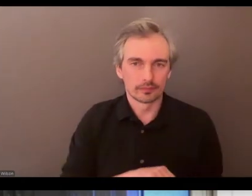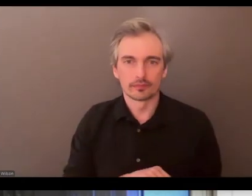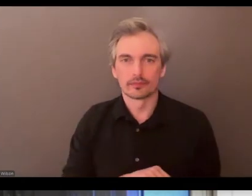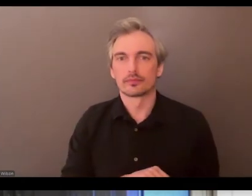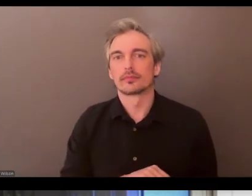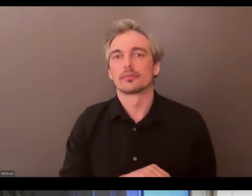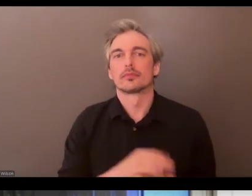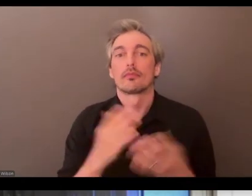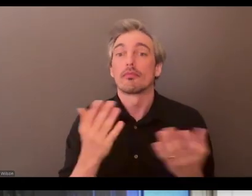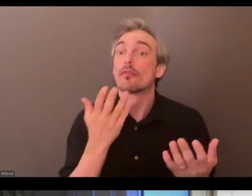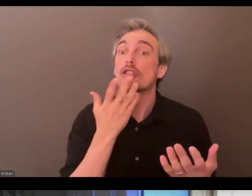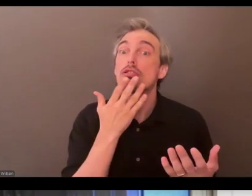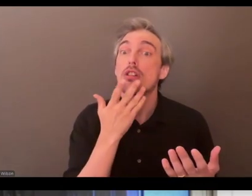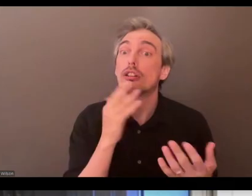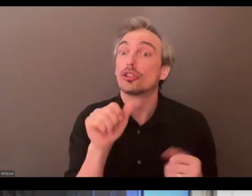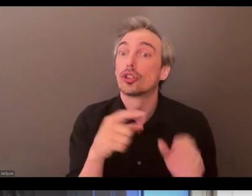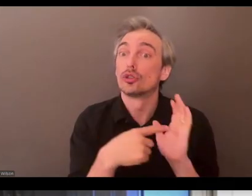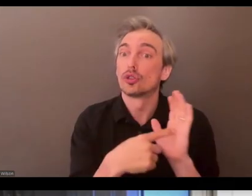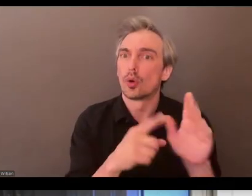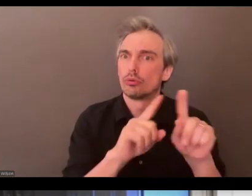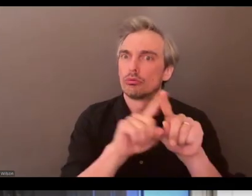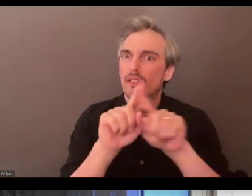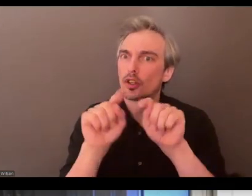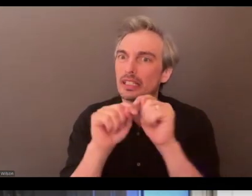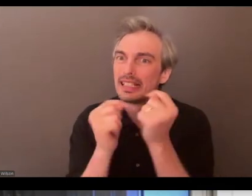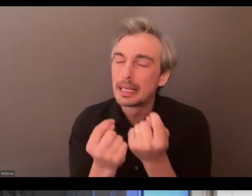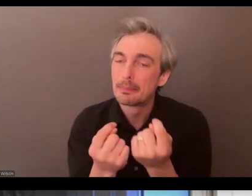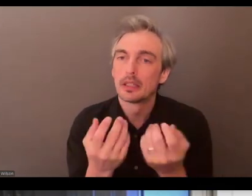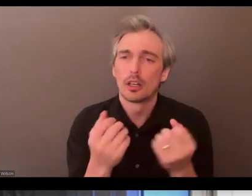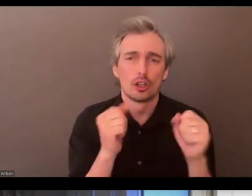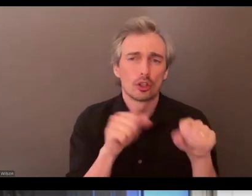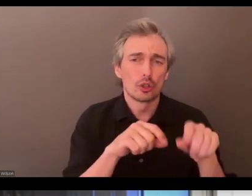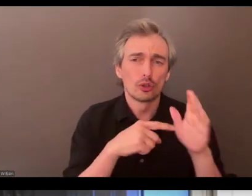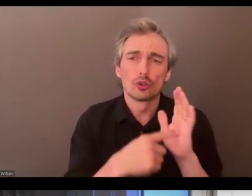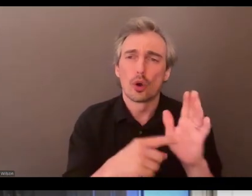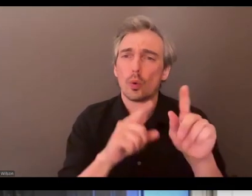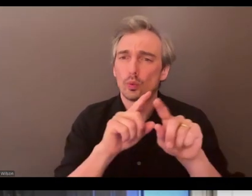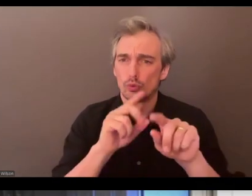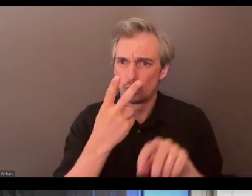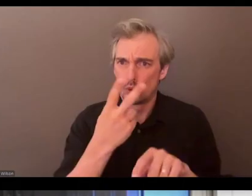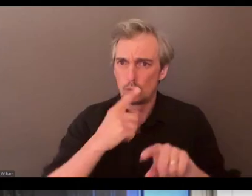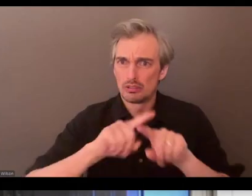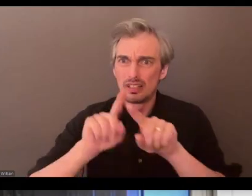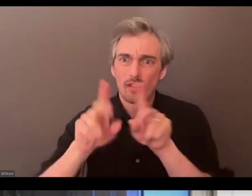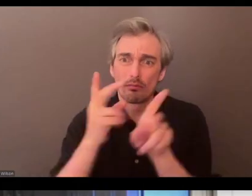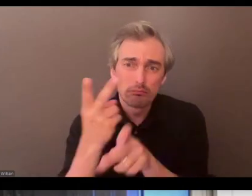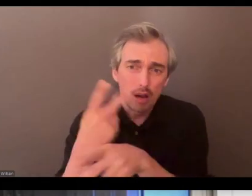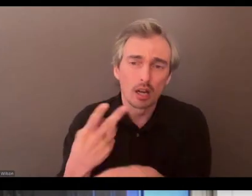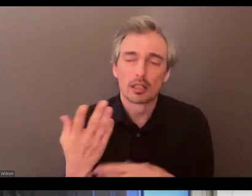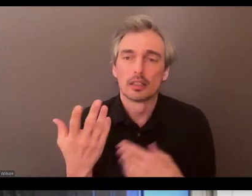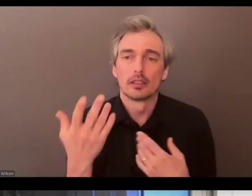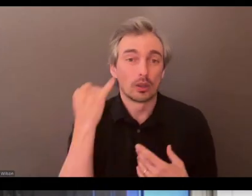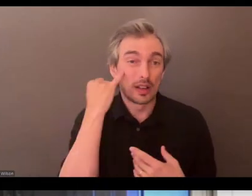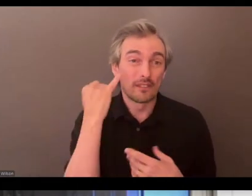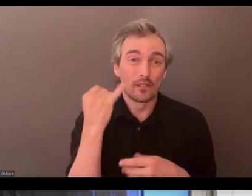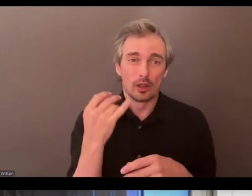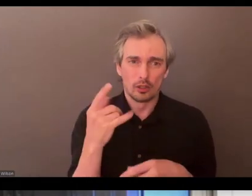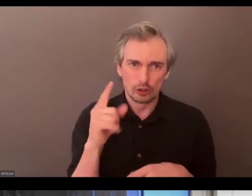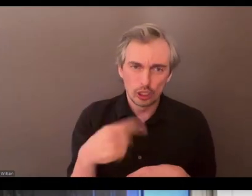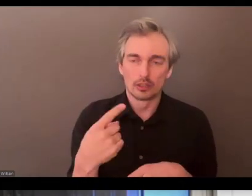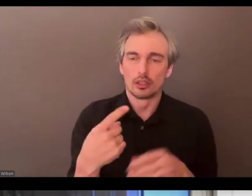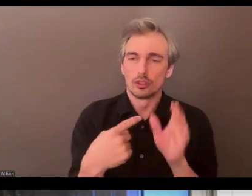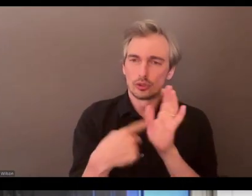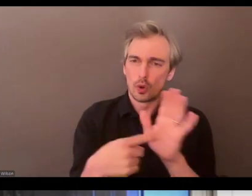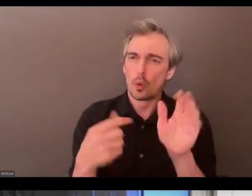ですから、色を通じてその情報を伝えると、チ ームのメンバ ー はそのチャ ートがどのチ ームに割り当てられているのか、または